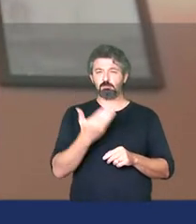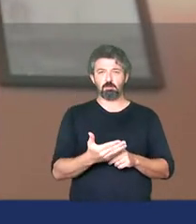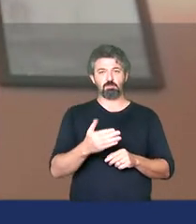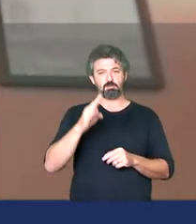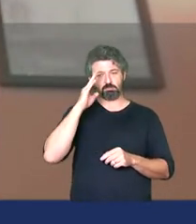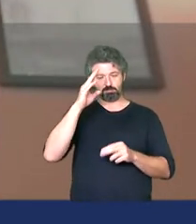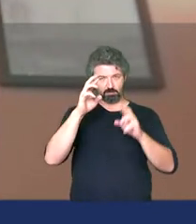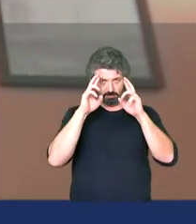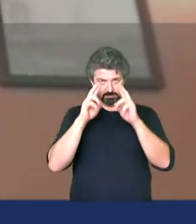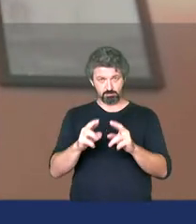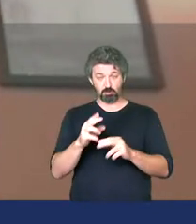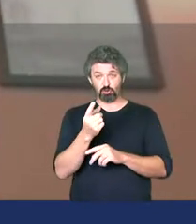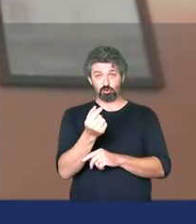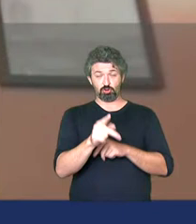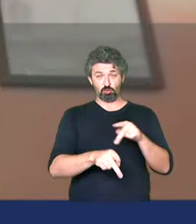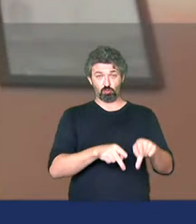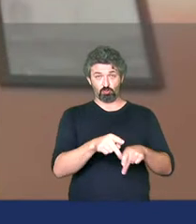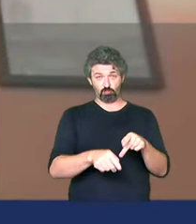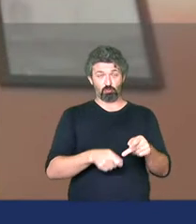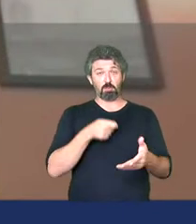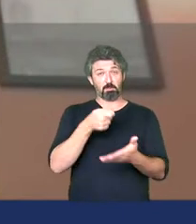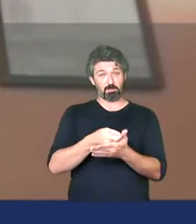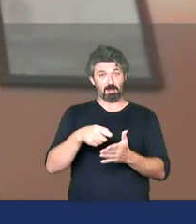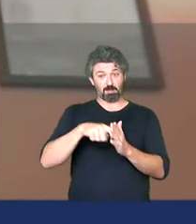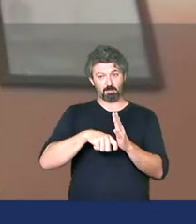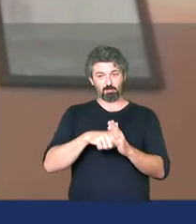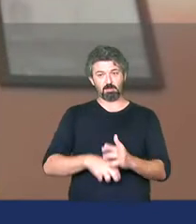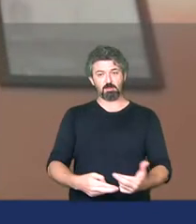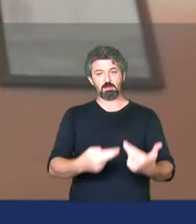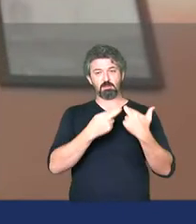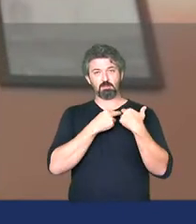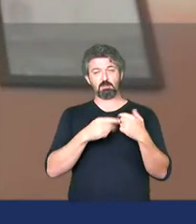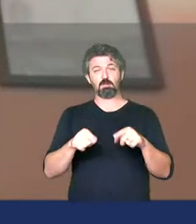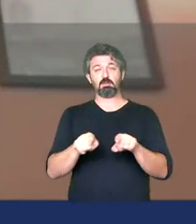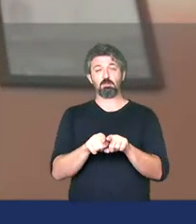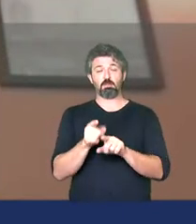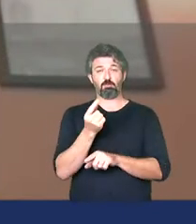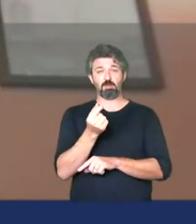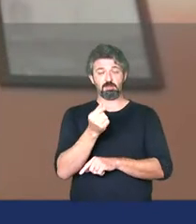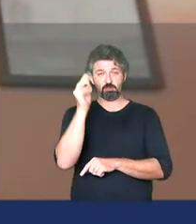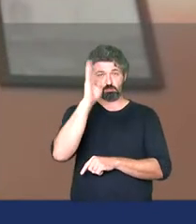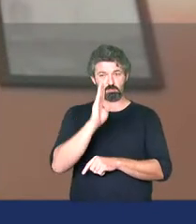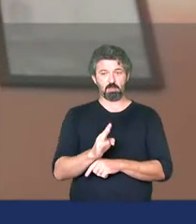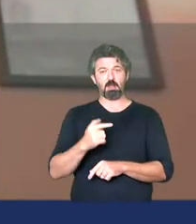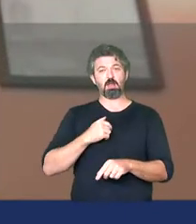ESTE MOTIVO, PRESIDENTE, POR PREZAR, ACIMA DE TUDO, PELO RESPEITO AO DINHEIRO DO CIDADÃO PAGADOR DE IMPOSTOS E PELA RESPONSABILIDADE FISCAL, GOSTARIA DE ENCAMINHAR CONTRA